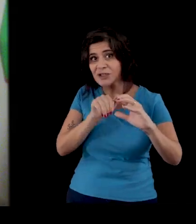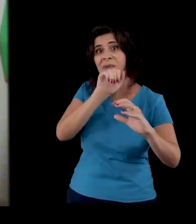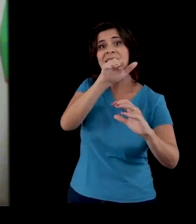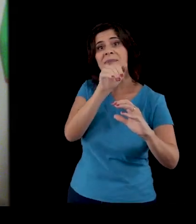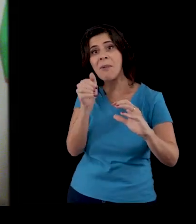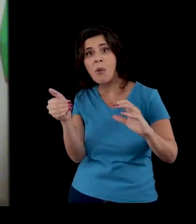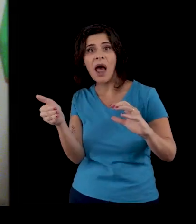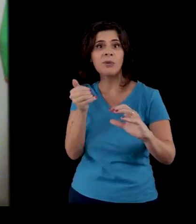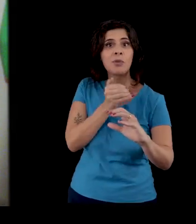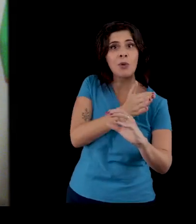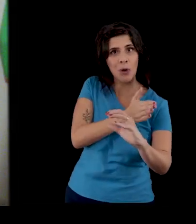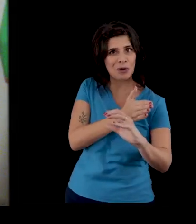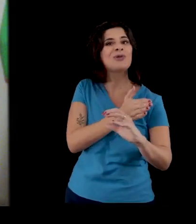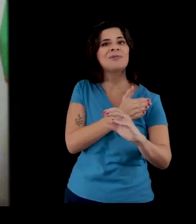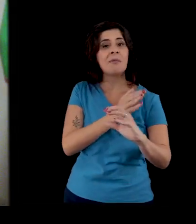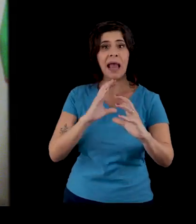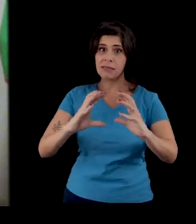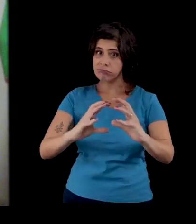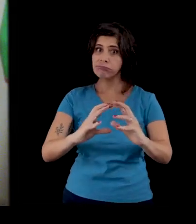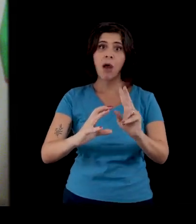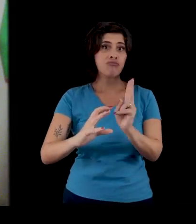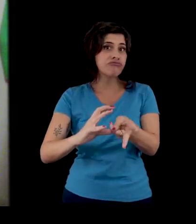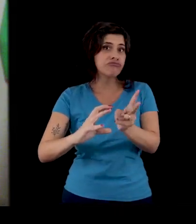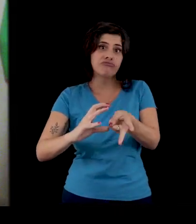Para baixo... Com uma mão...